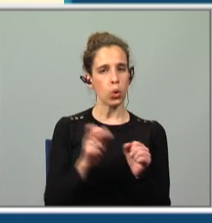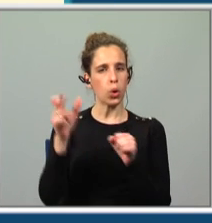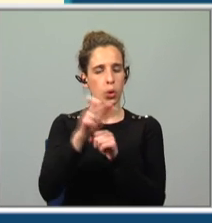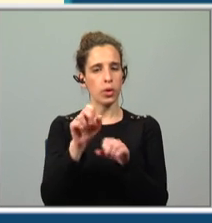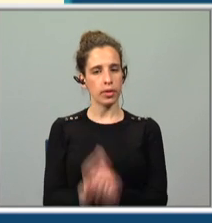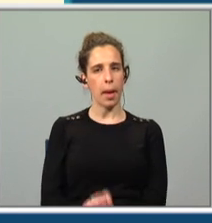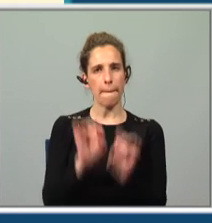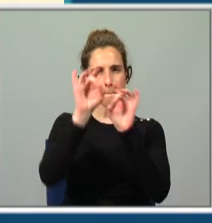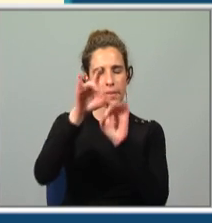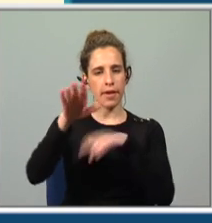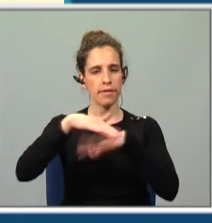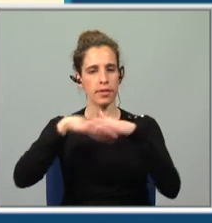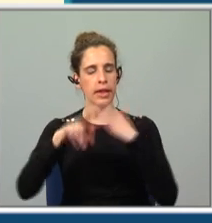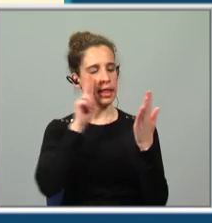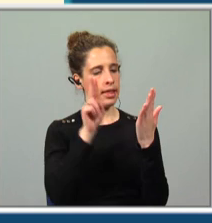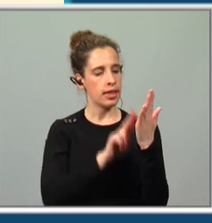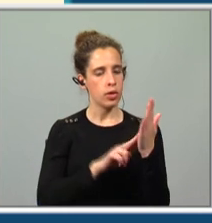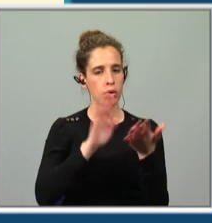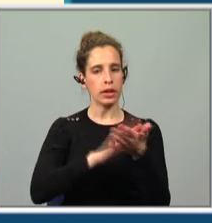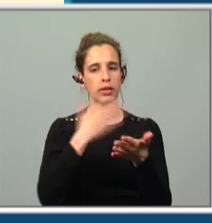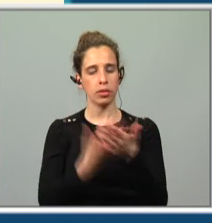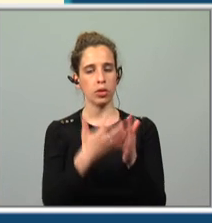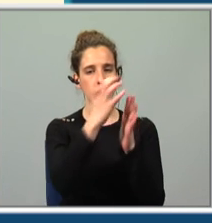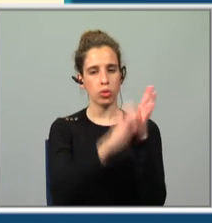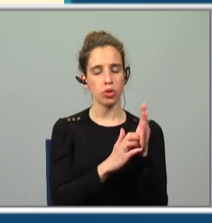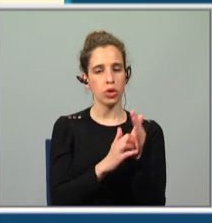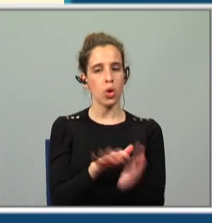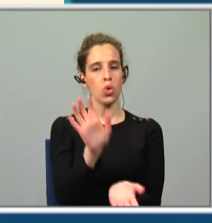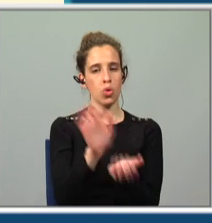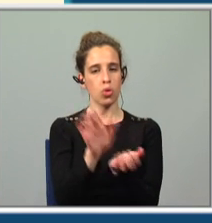pistas e fizemos a leitura e interpretação do texto o crocodilo que 線索，我們閱讀和鱷魚的文字解釋